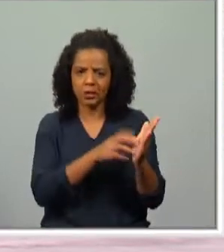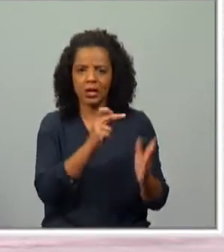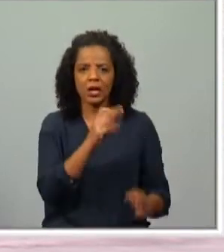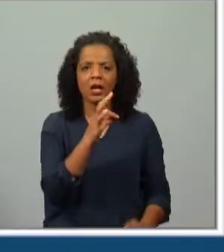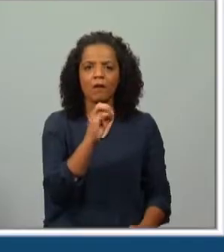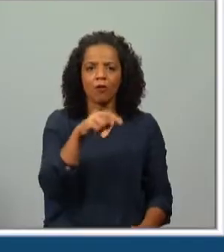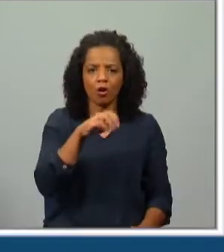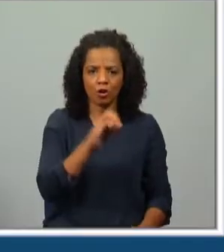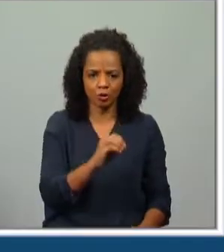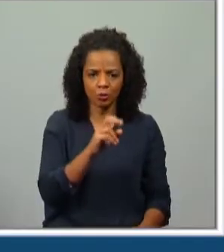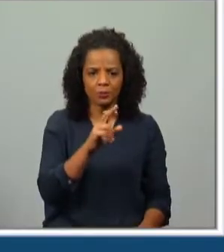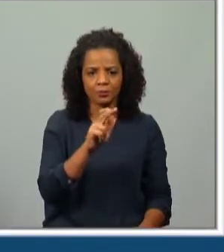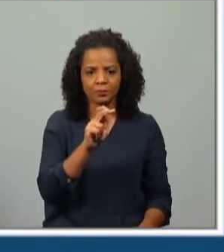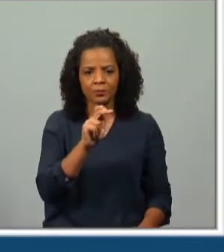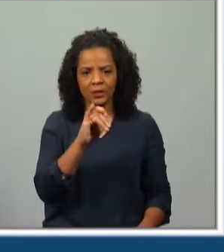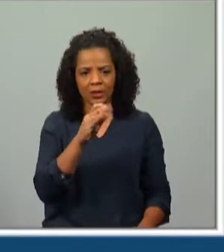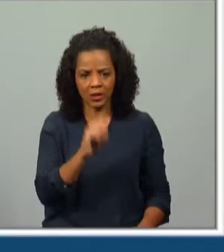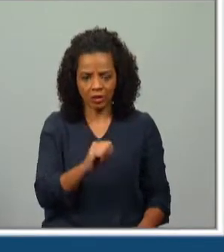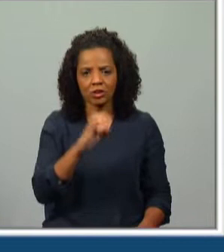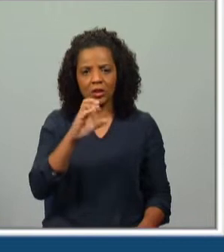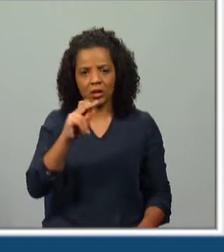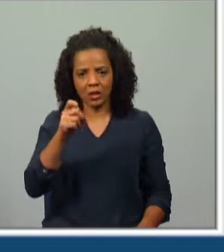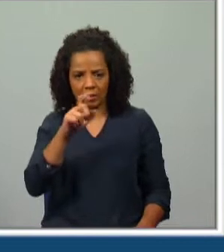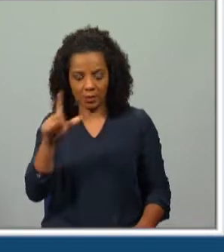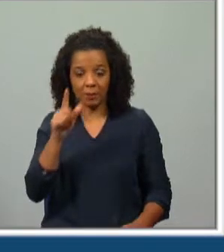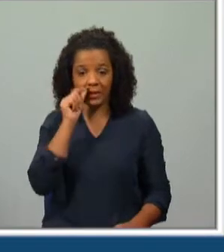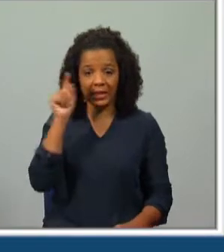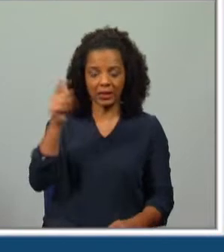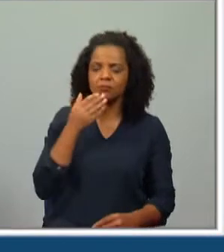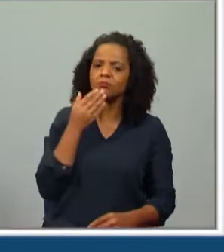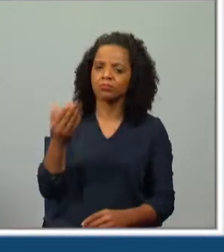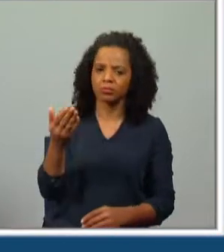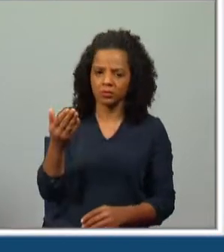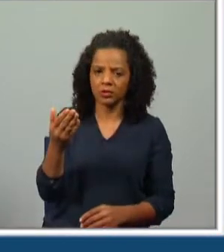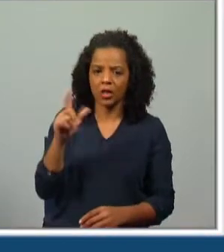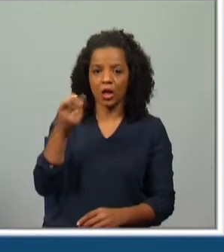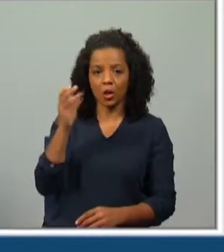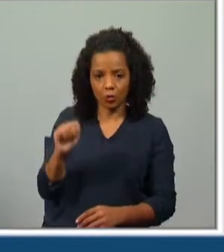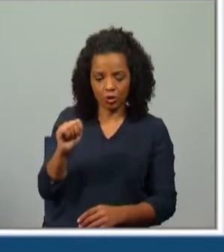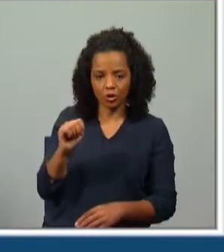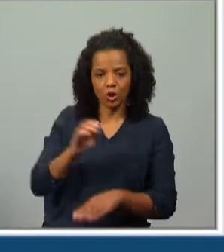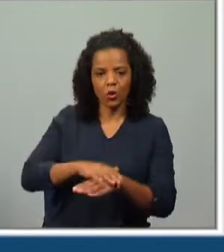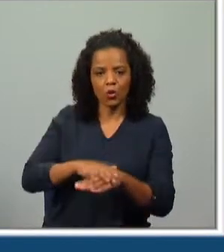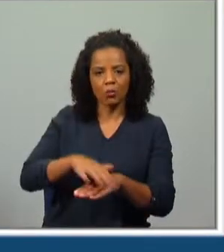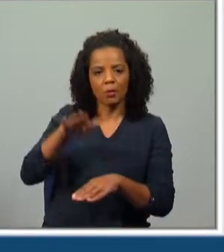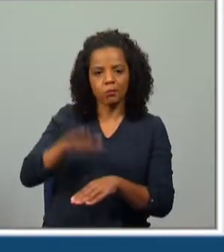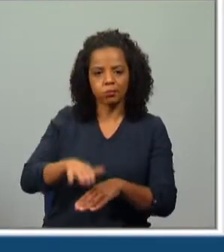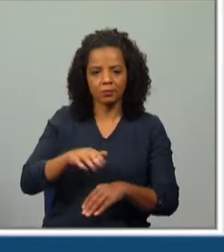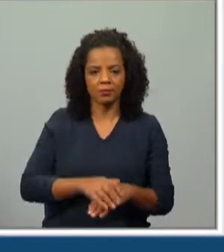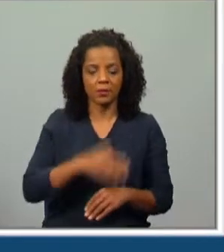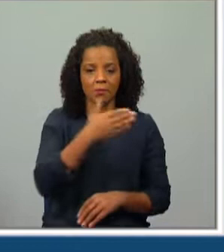Cabral ele agradece a luz pública pelo Porto de Hamburgo repara em 1999 o porto Cabral 他感謝公共照明1999年漢堡港維修港口